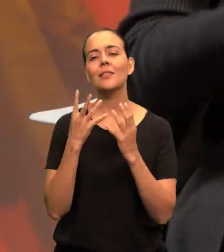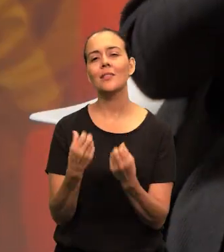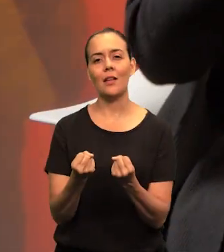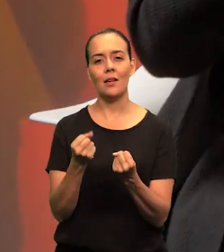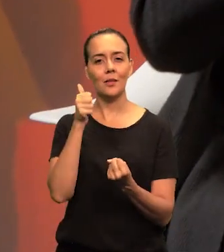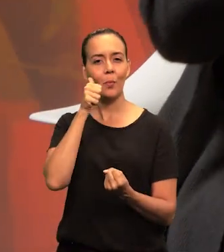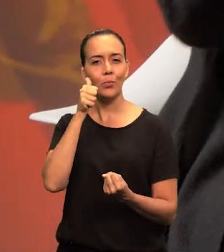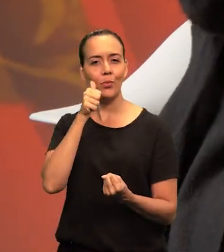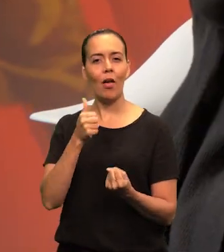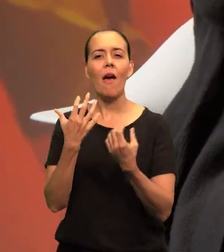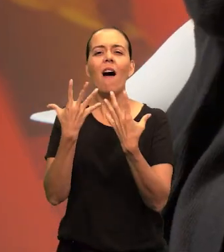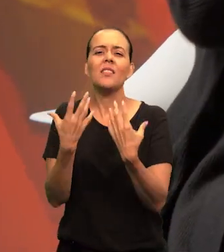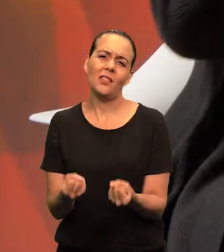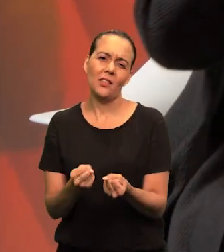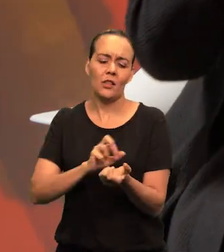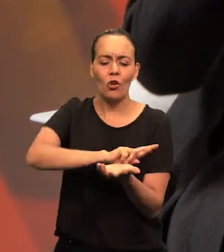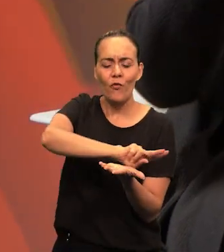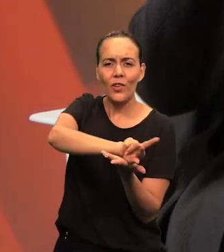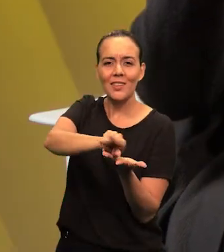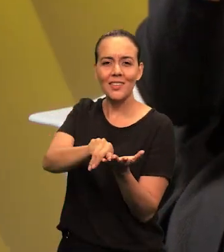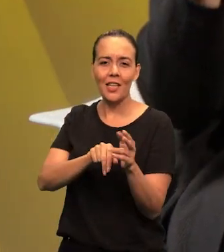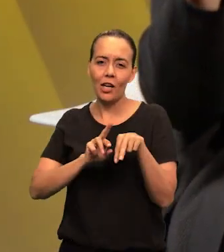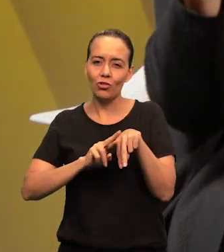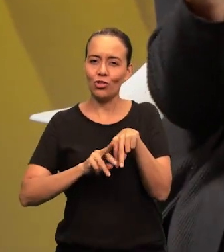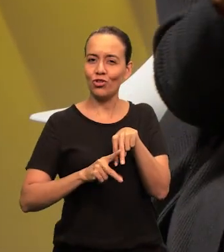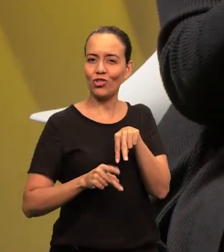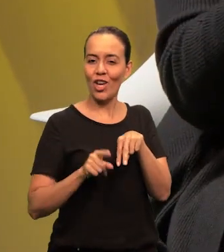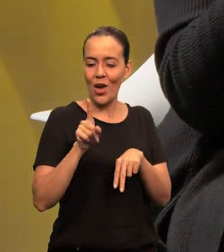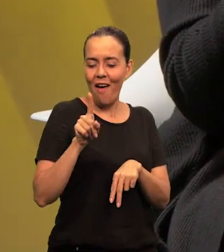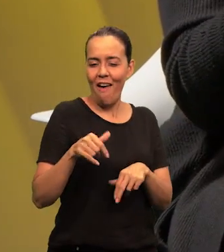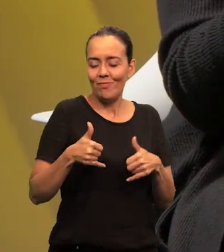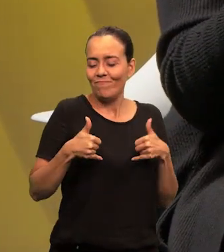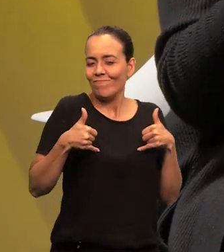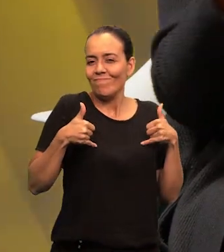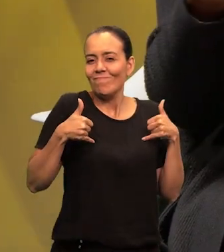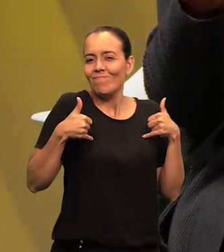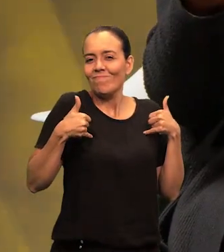ela permite diversidade de gênero, o que é uma elegância,